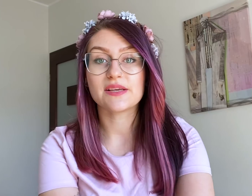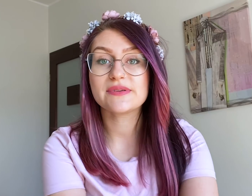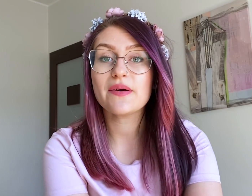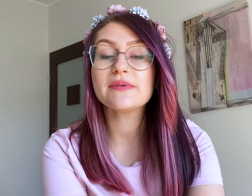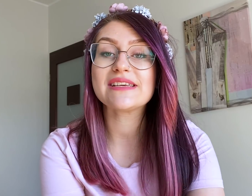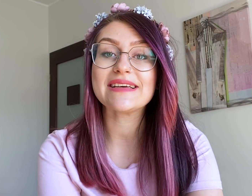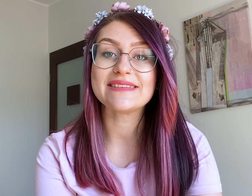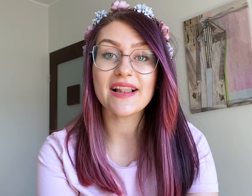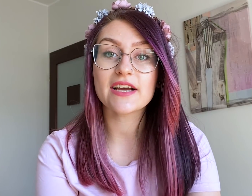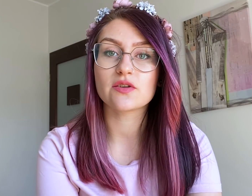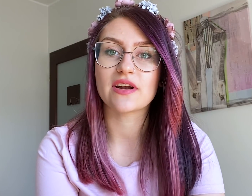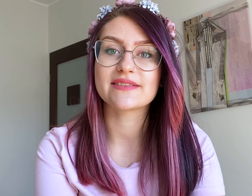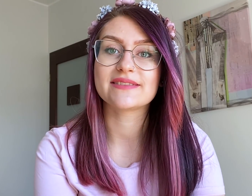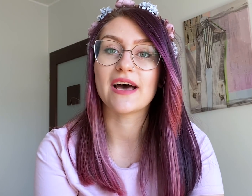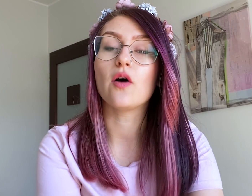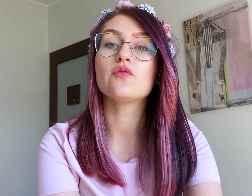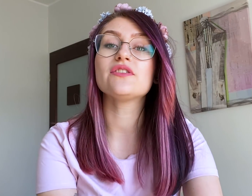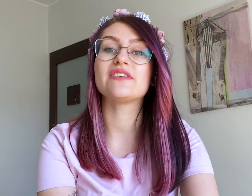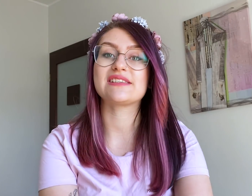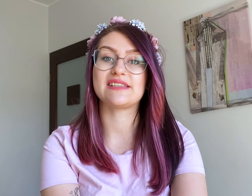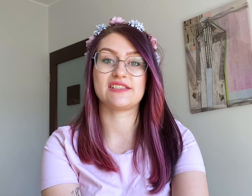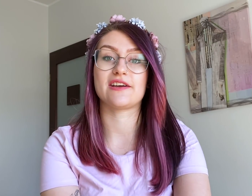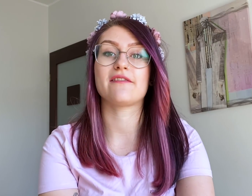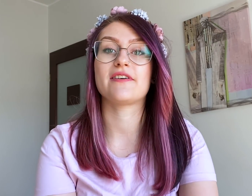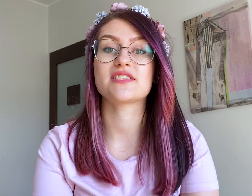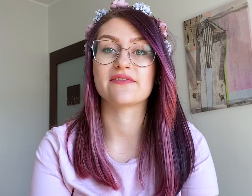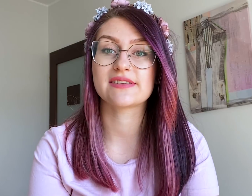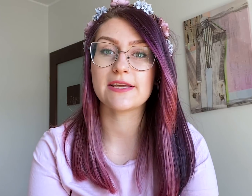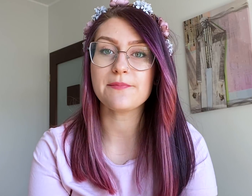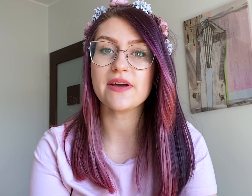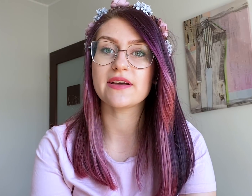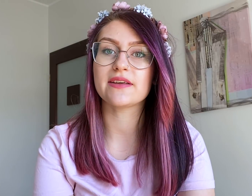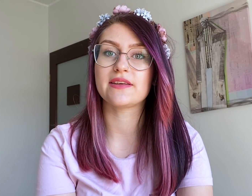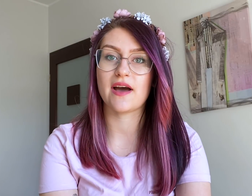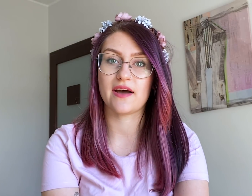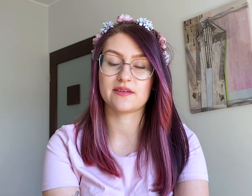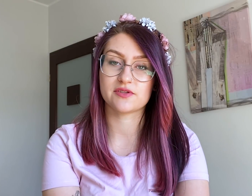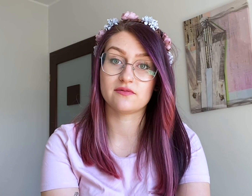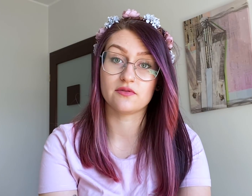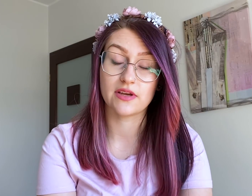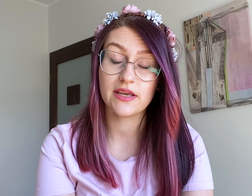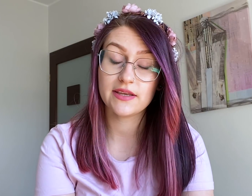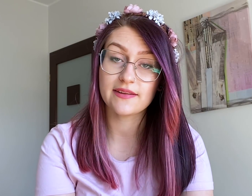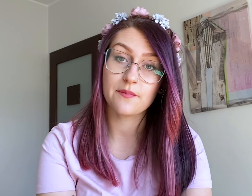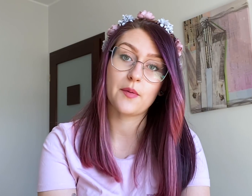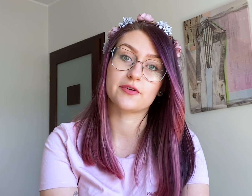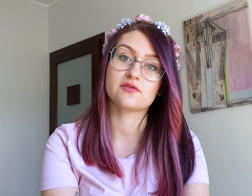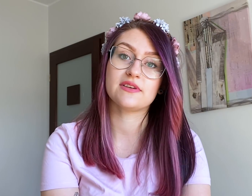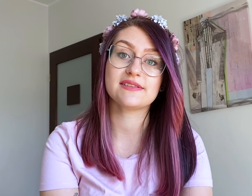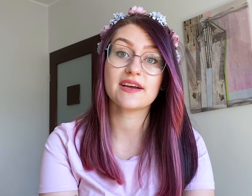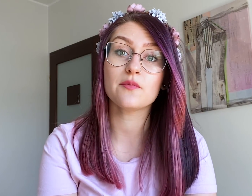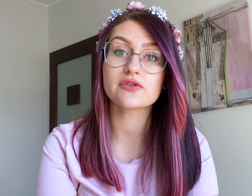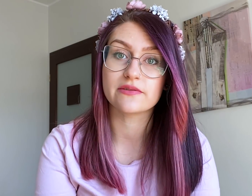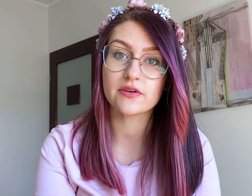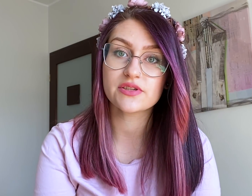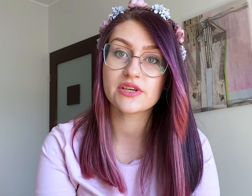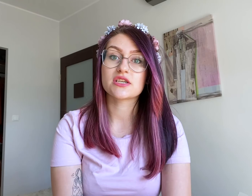Zapisałam się na lektorat na Uniwersytecie Warszawskim. Ja tam studiuję i tam po prostu jest taka możliwość,